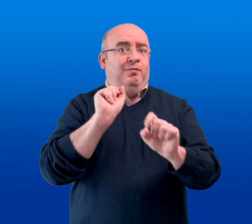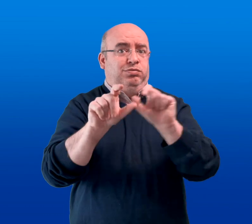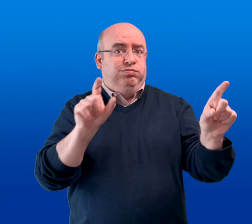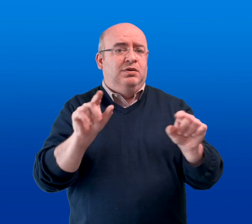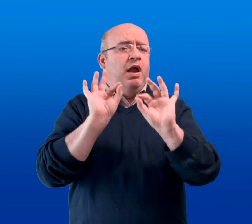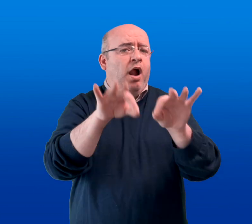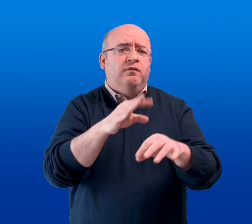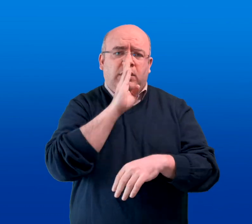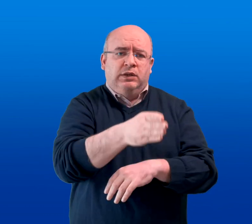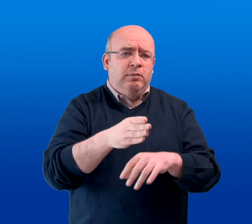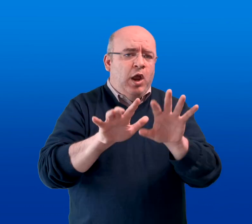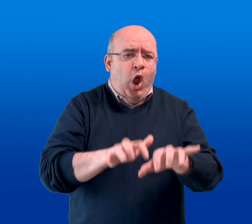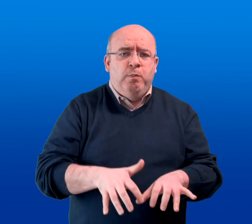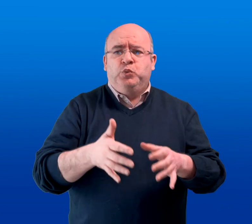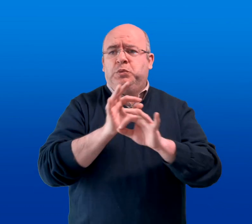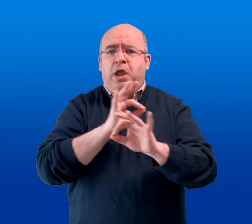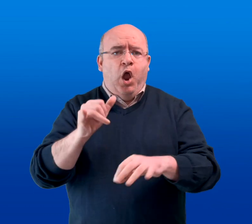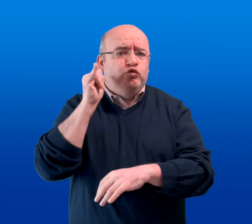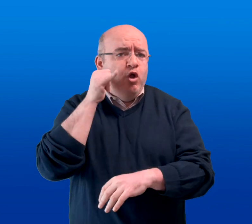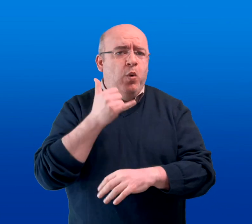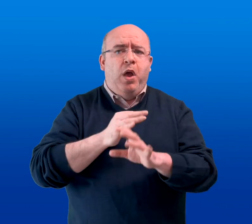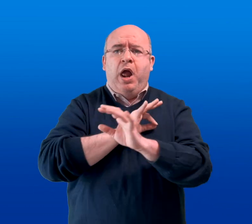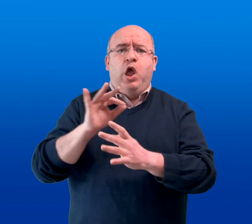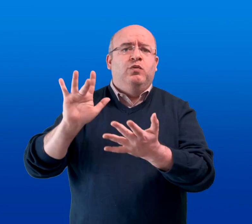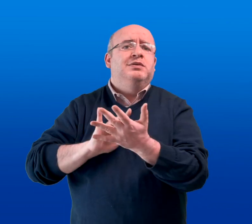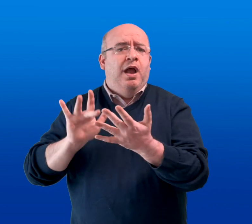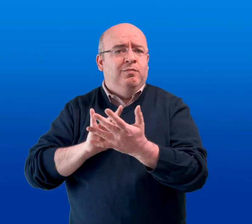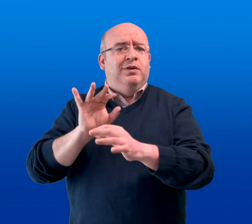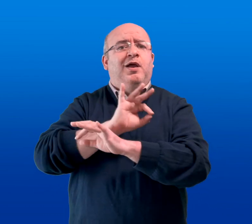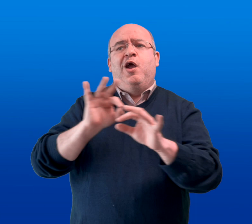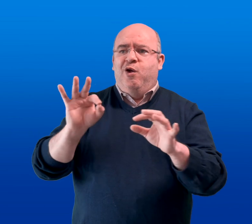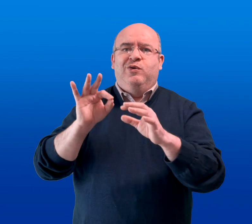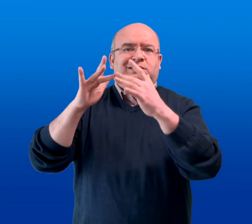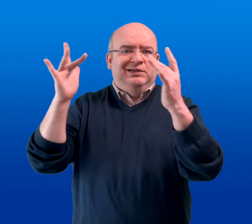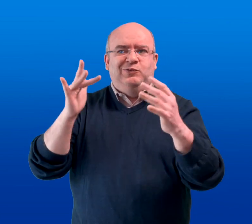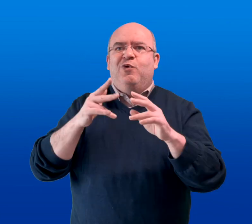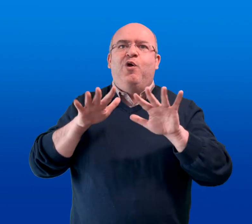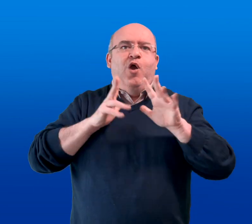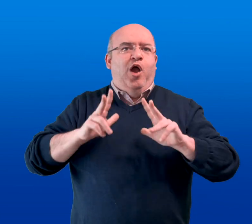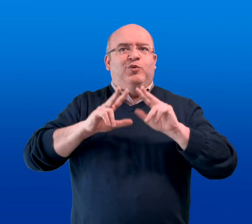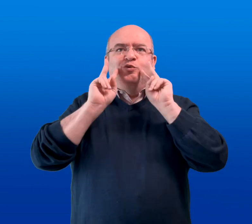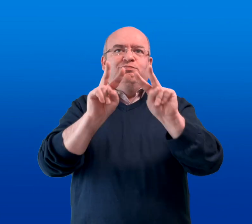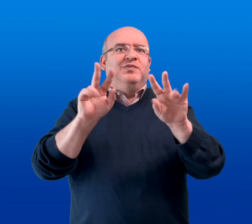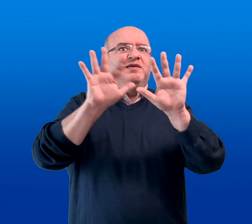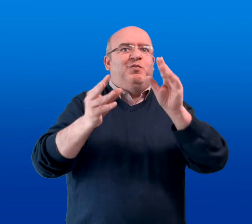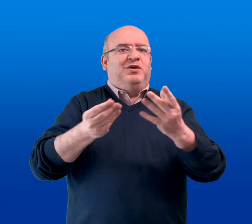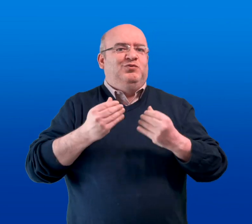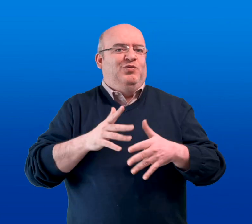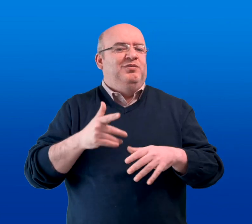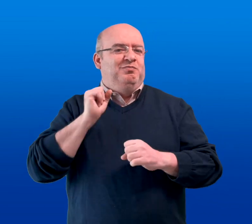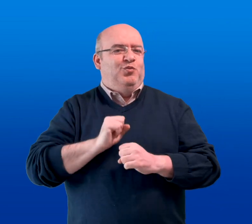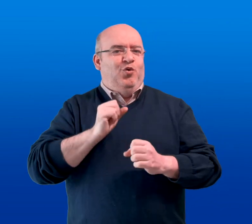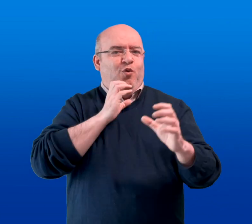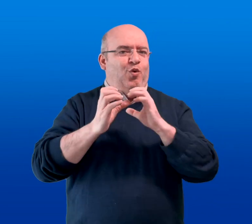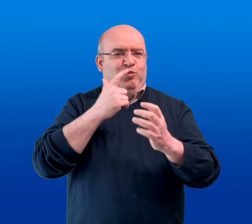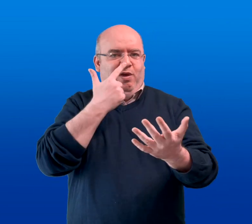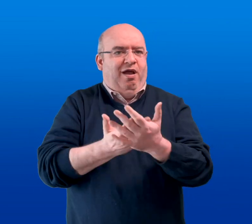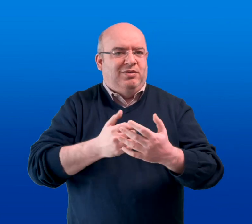facilmente consultabile da qualsiasi device che si ha a disposizione.